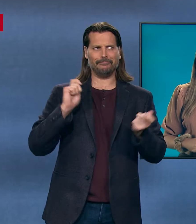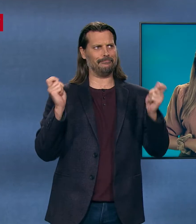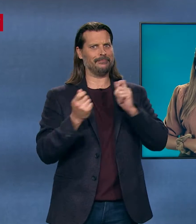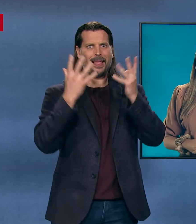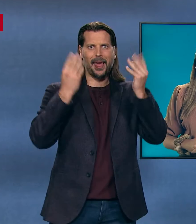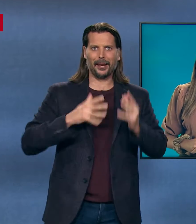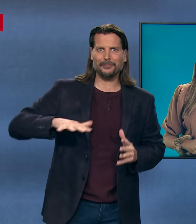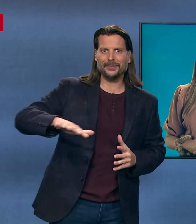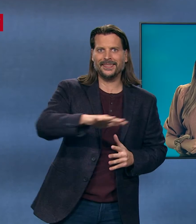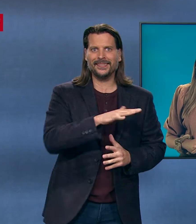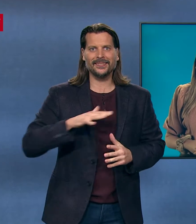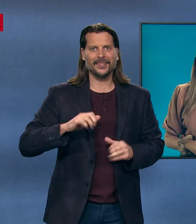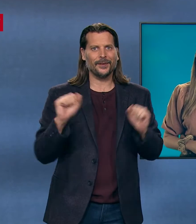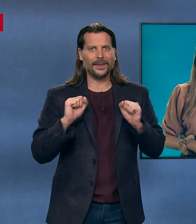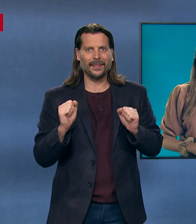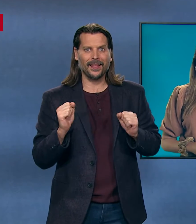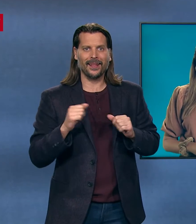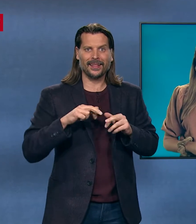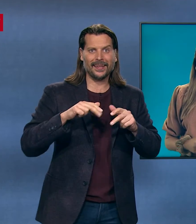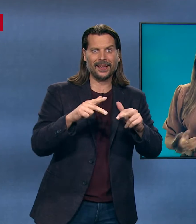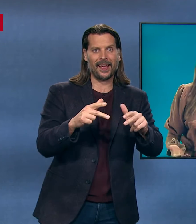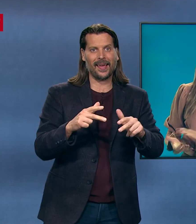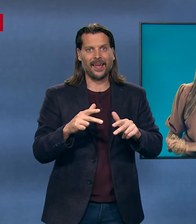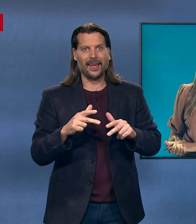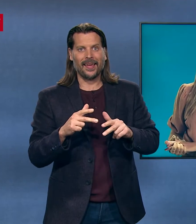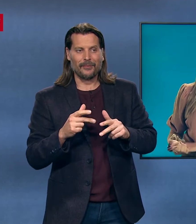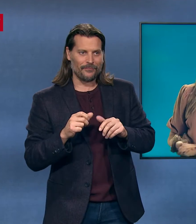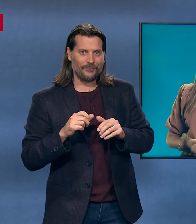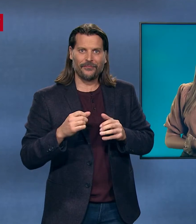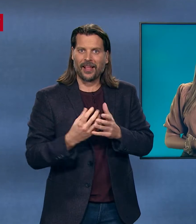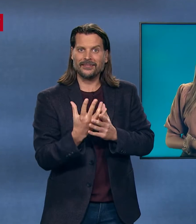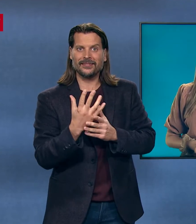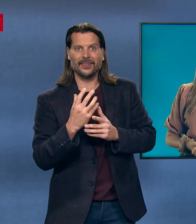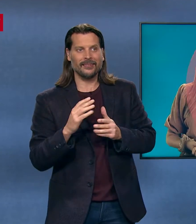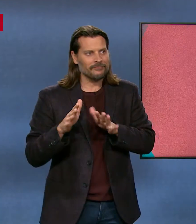Tiere und Pflanzen bereiten sich auf den Winter vor. Dazu eine Quizfrage: